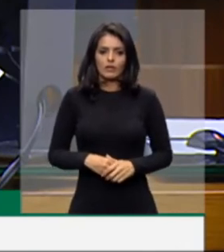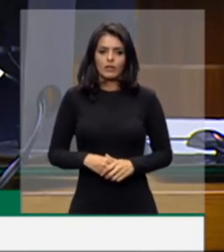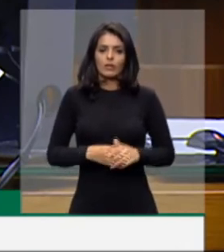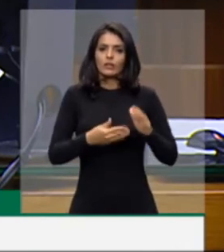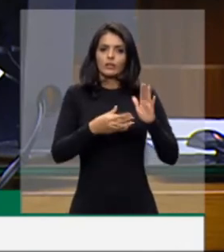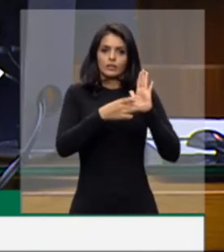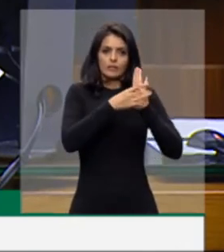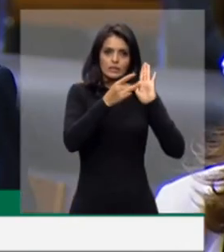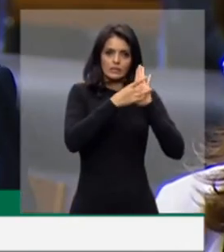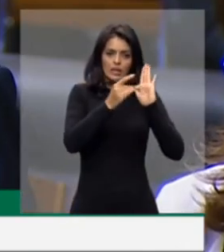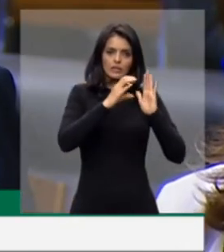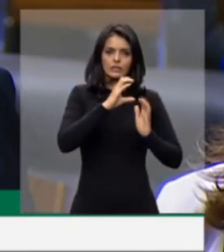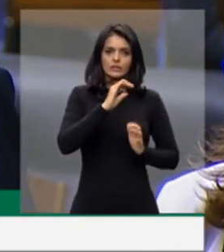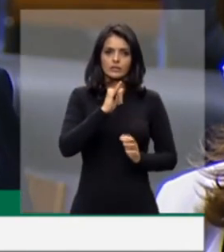A VOTAÇÃO E DELIBERAÇÃO DA